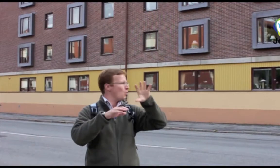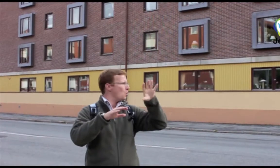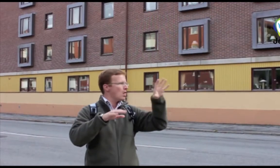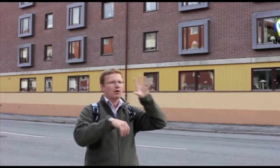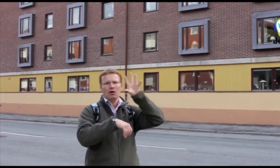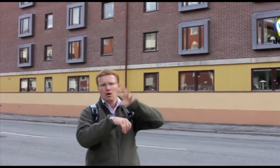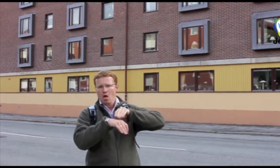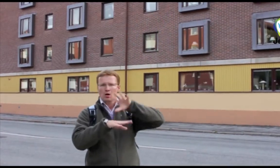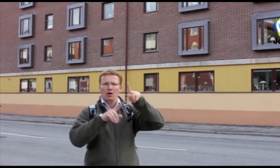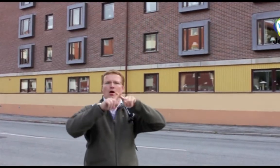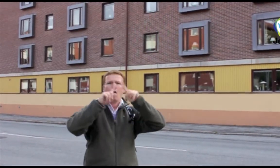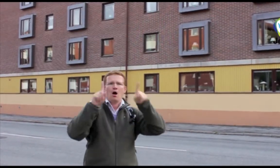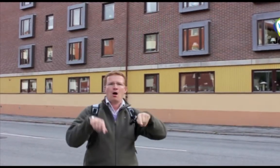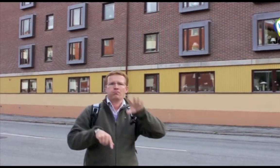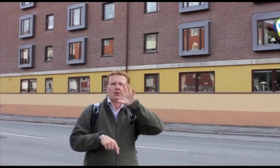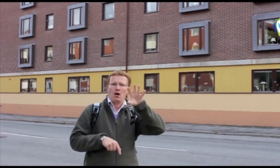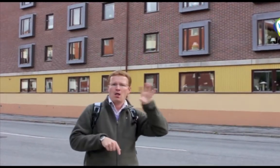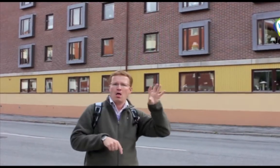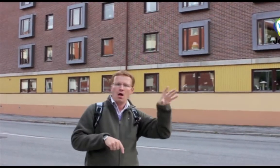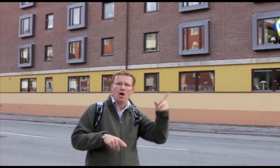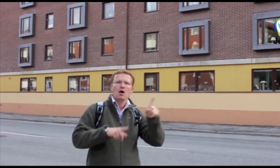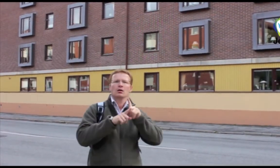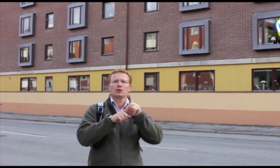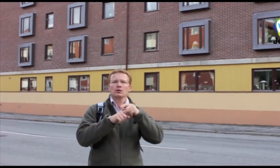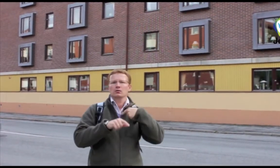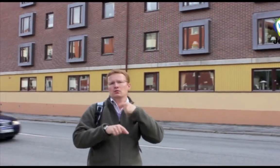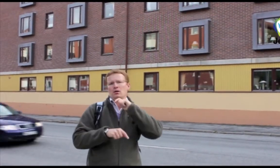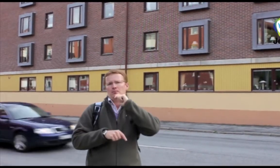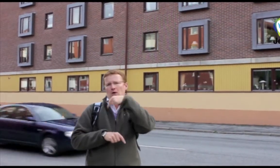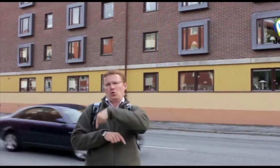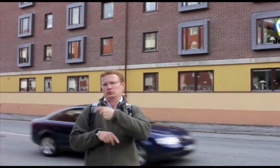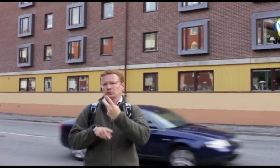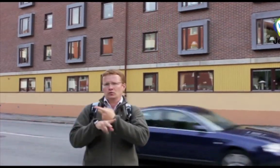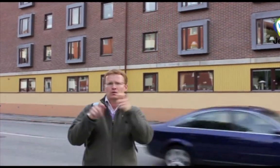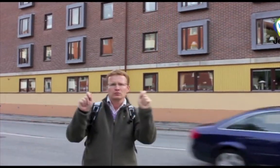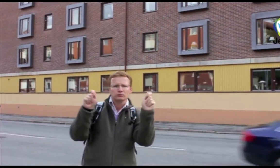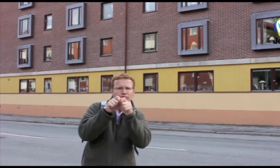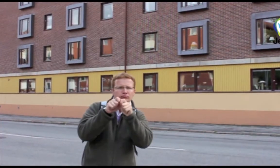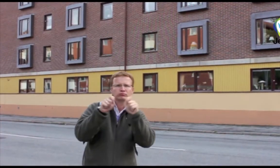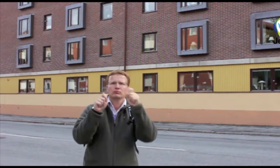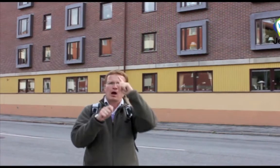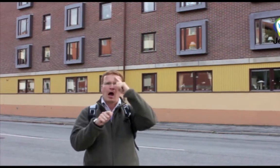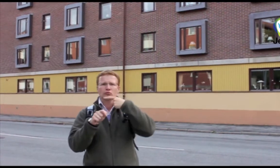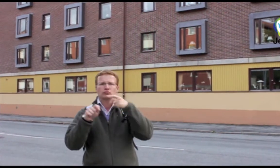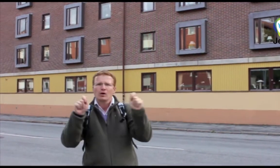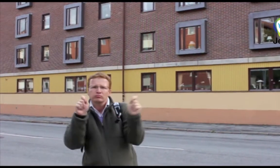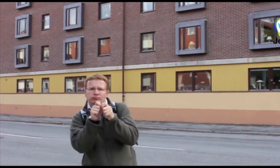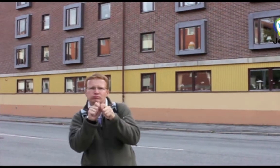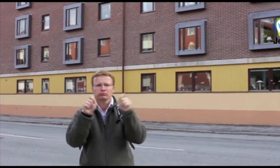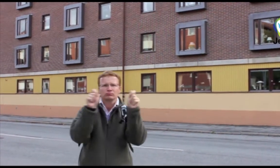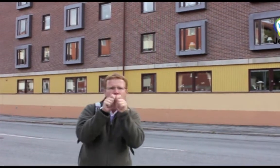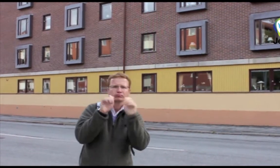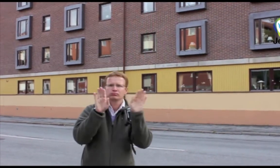Az épületek, lakások ablaka... Magyarországon este mindenhol behúzzák a függönyt, lehúzzák a redőnyt,